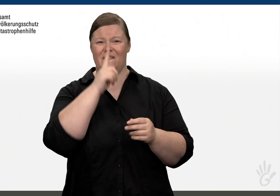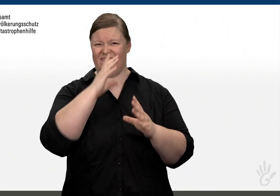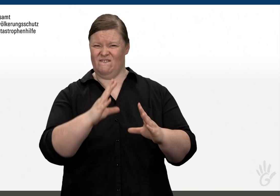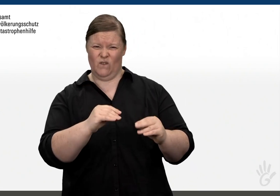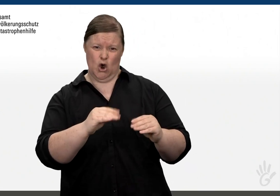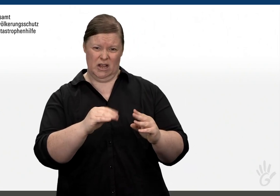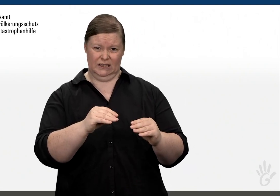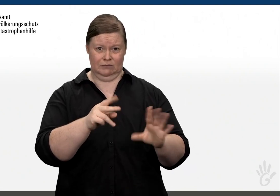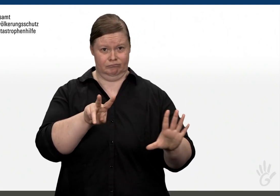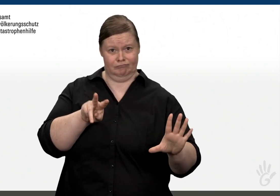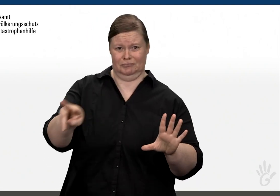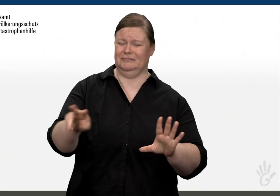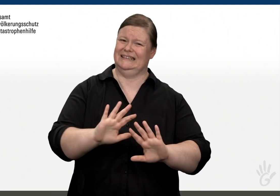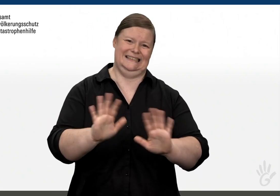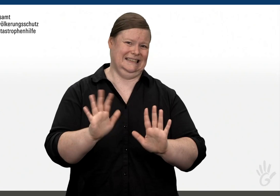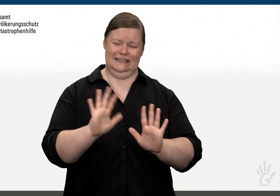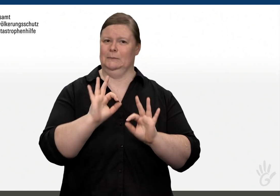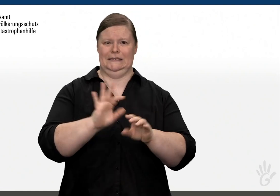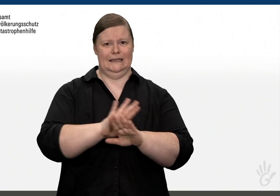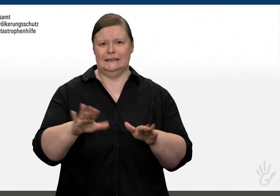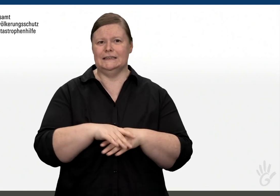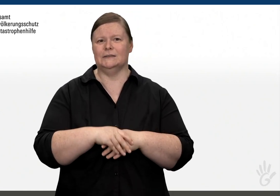wenn sie nicht feucht geworden sind.